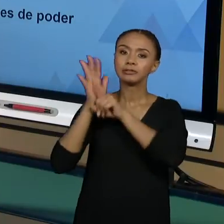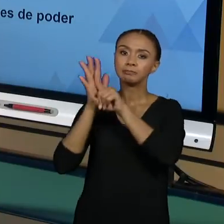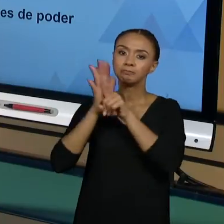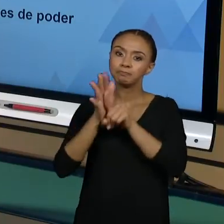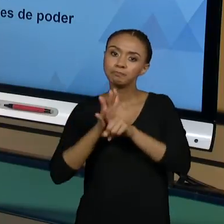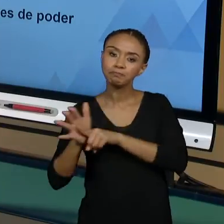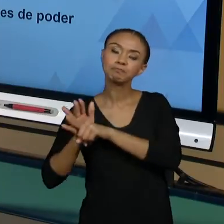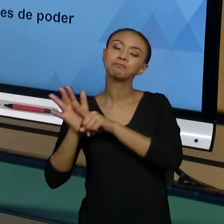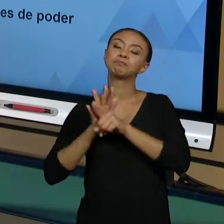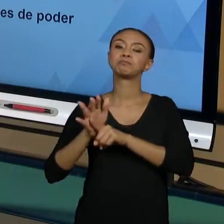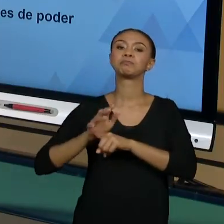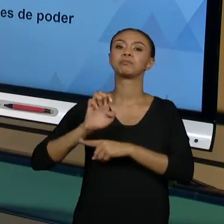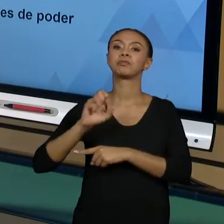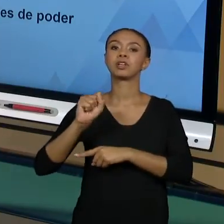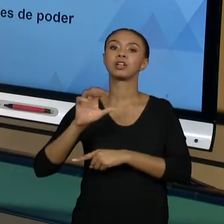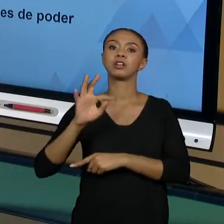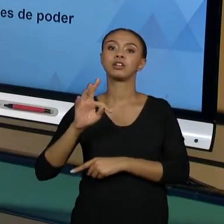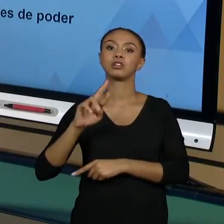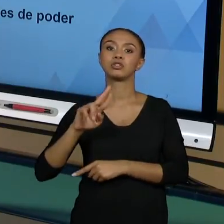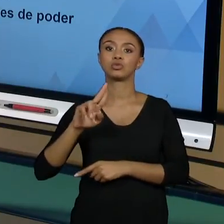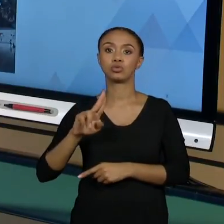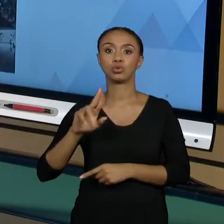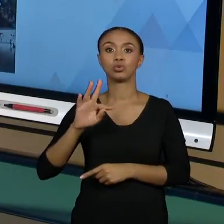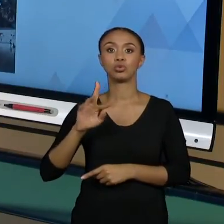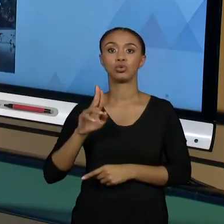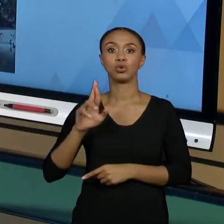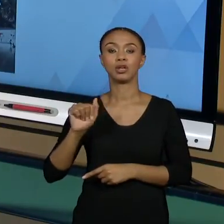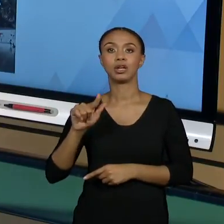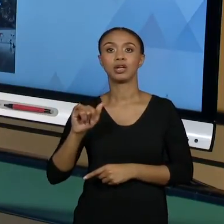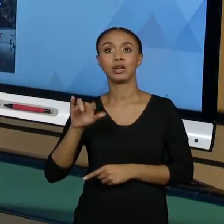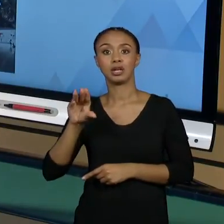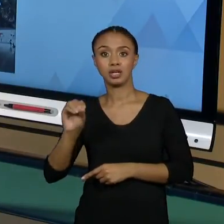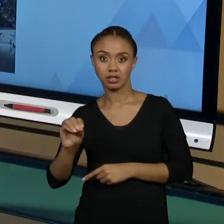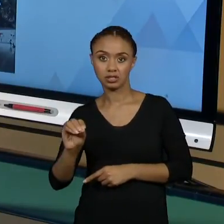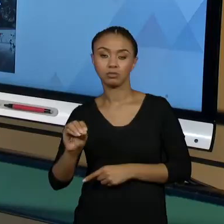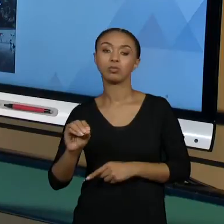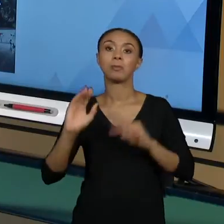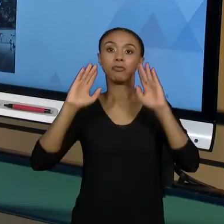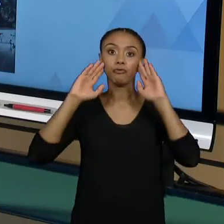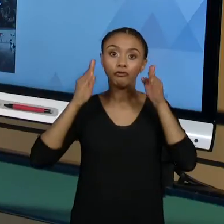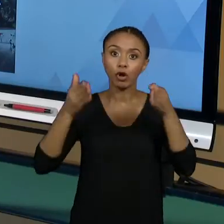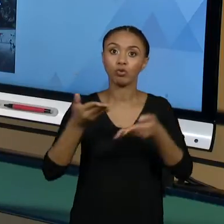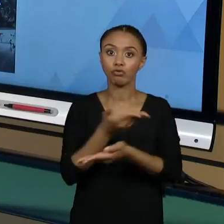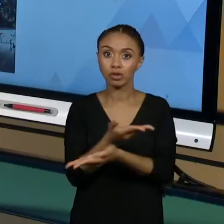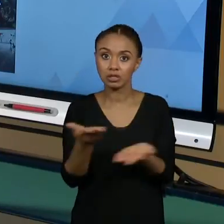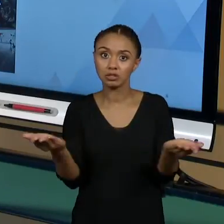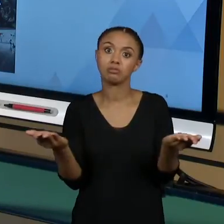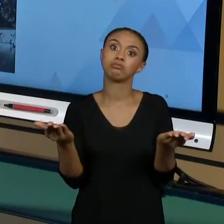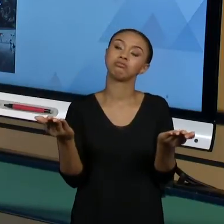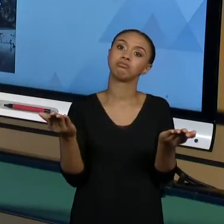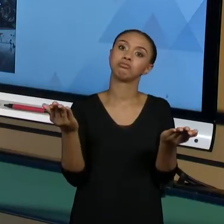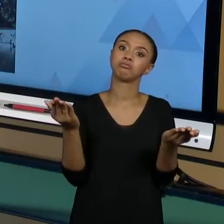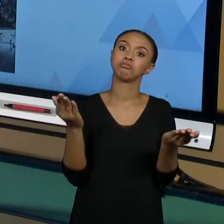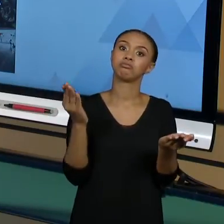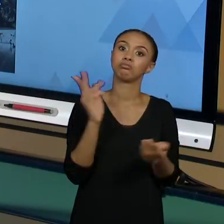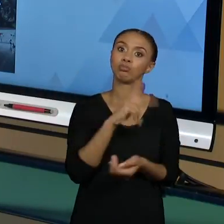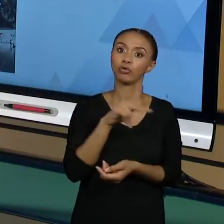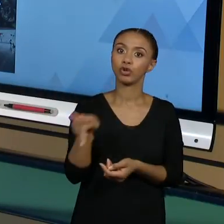PÓS-ESTRUTURALISMO PARA O PROFESSOR E A PROFESSORA PENSAREM A PRÁTICA PEDAGÓGICA, NÓS